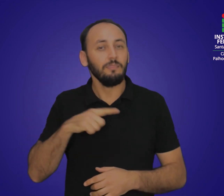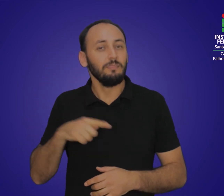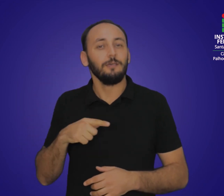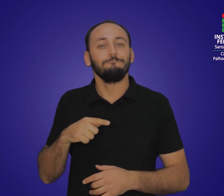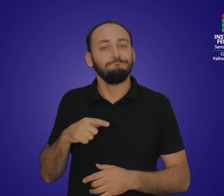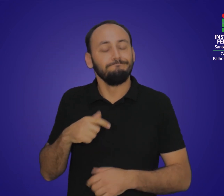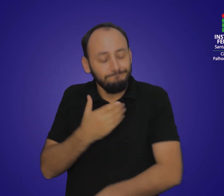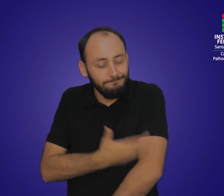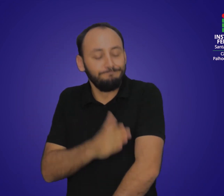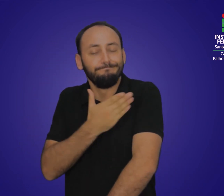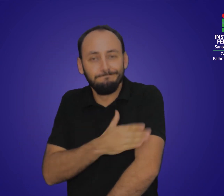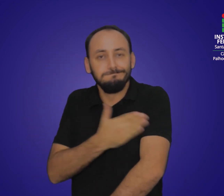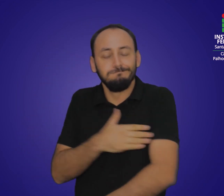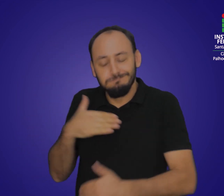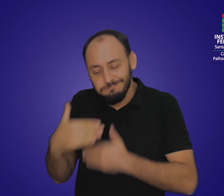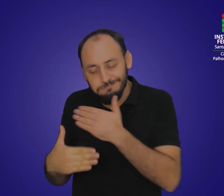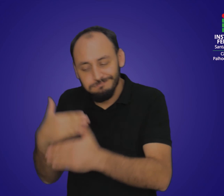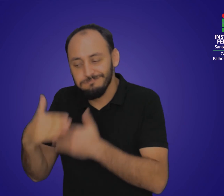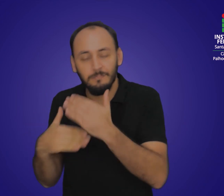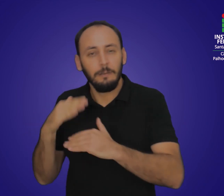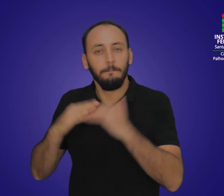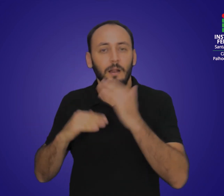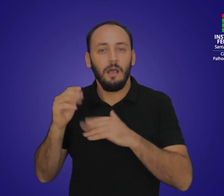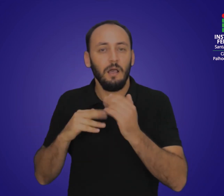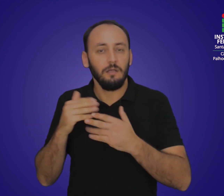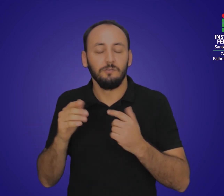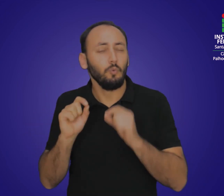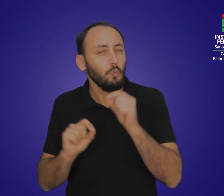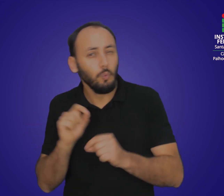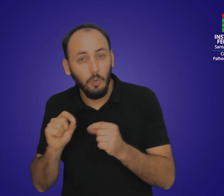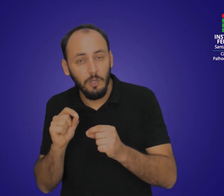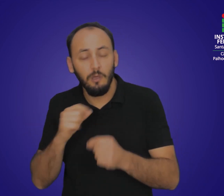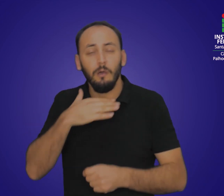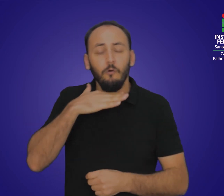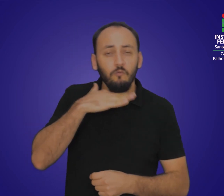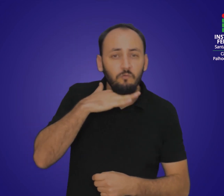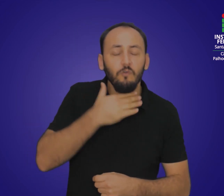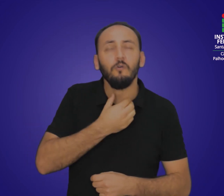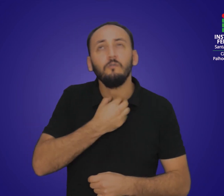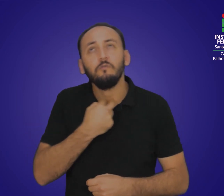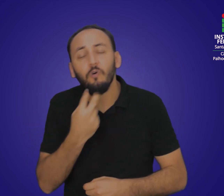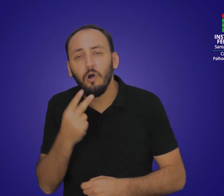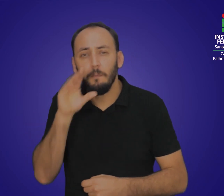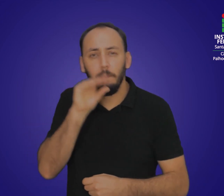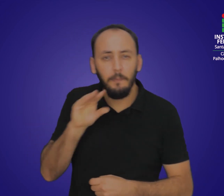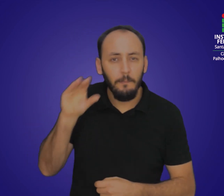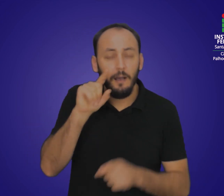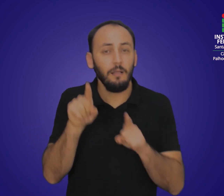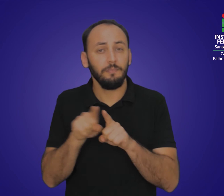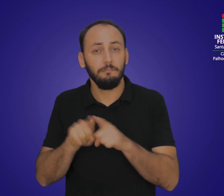Geralmente, todos que participam desses grupos fazem tratamento com fonoaudiólogos para desenvolver a fala.